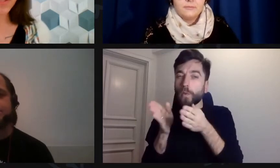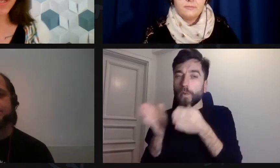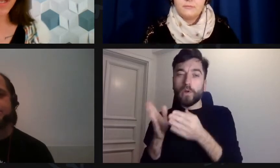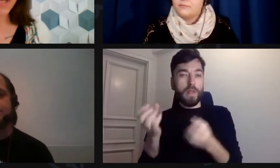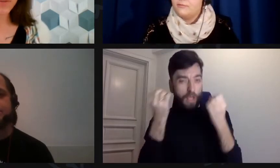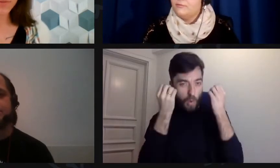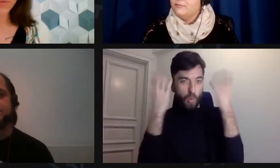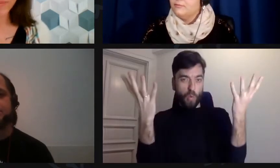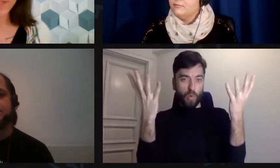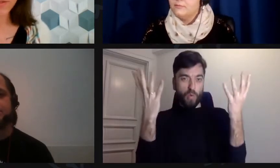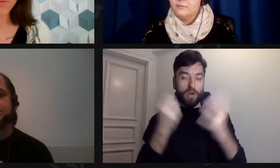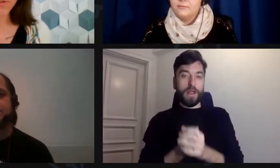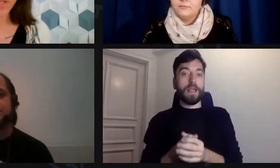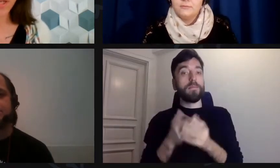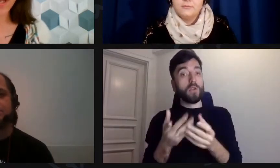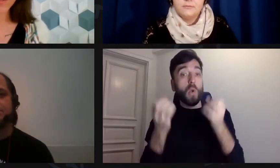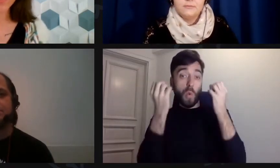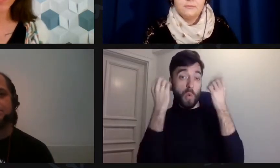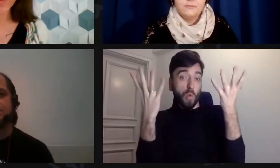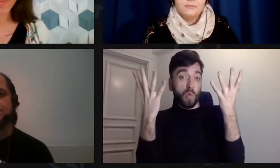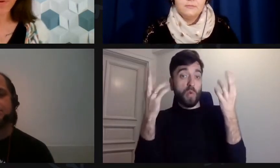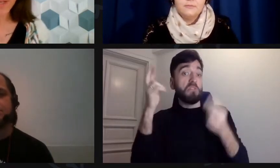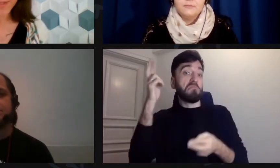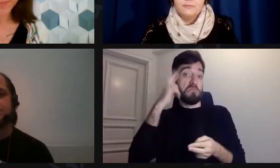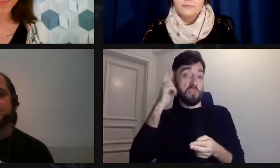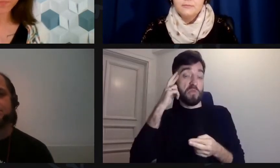bo można kulturę bardzo różnie pojmować